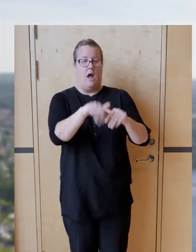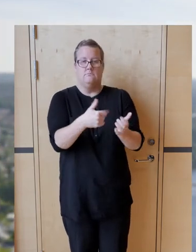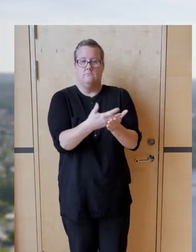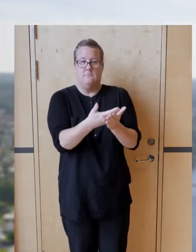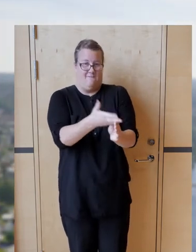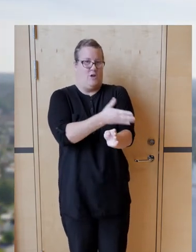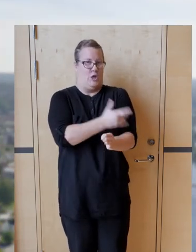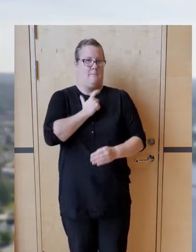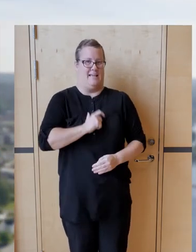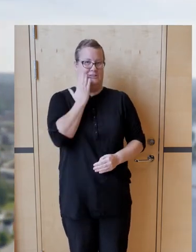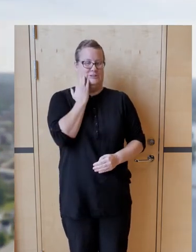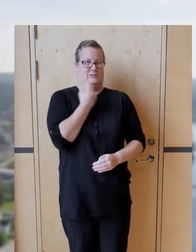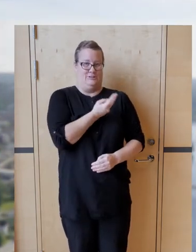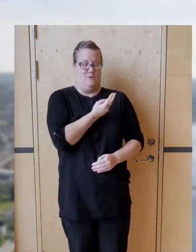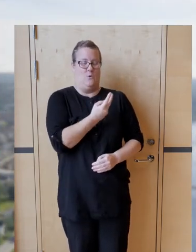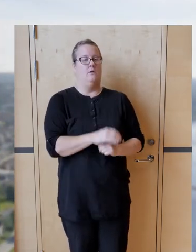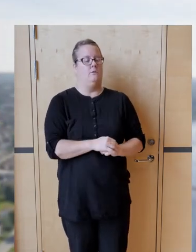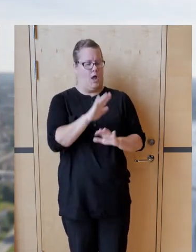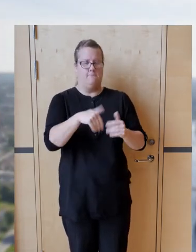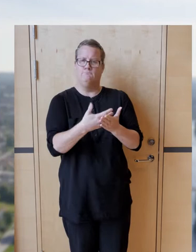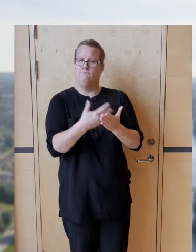Dragit vårat ställningstagande här